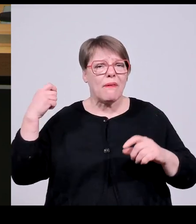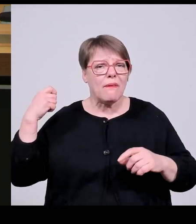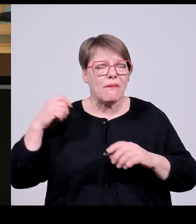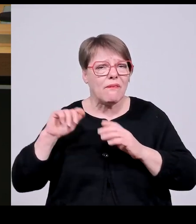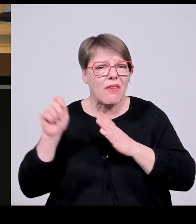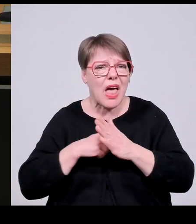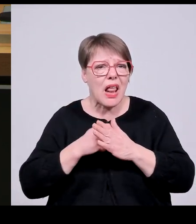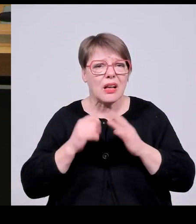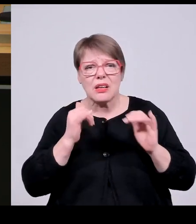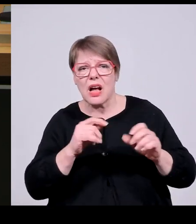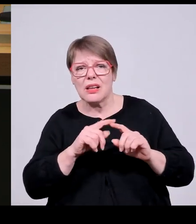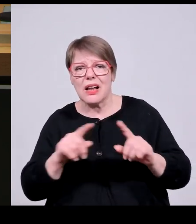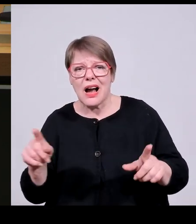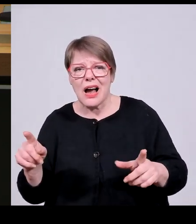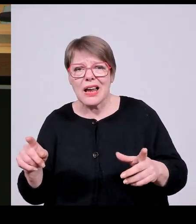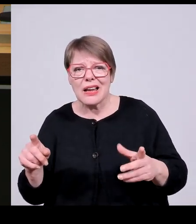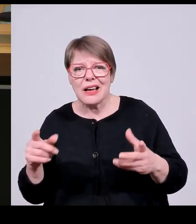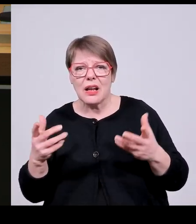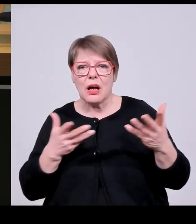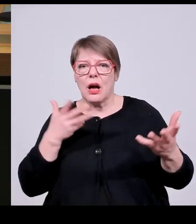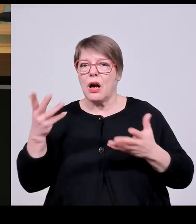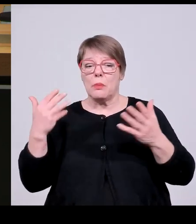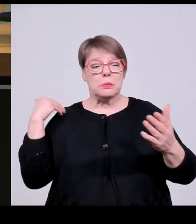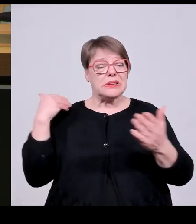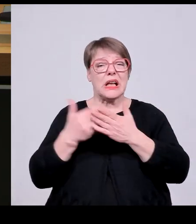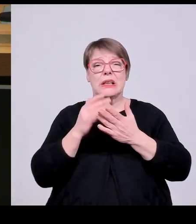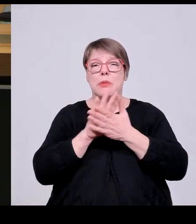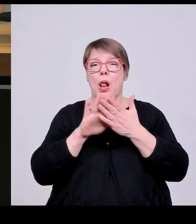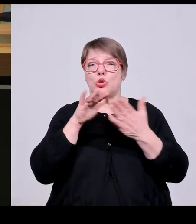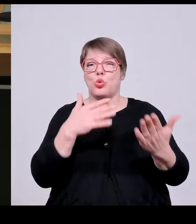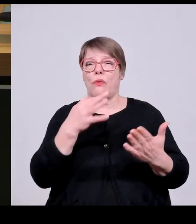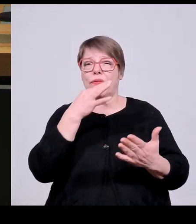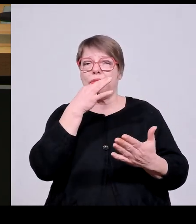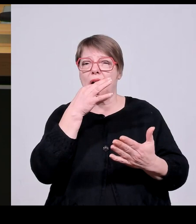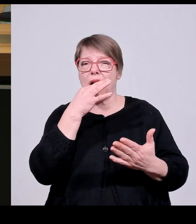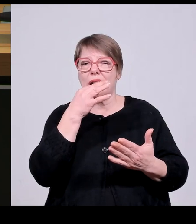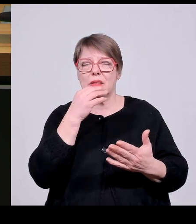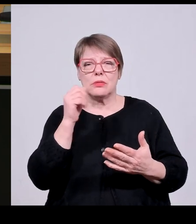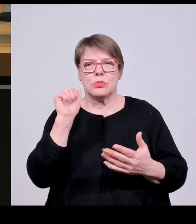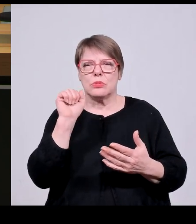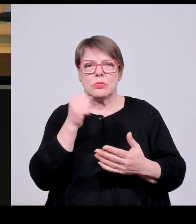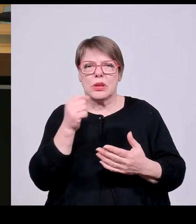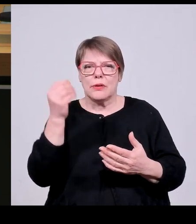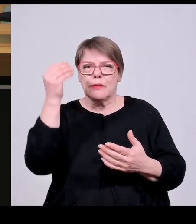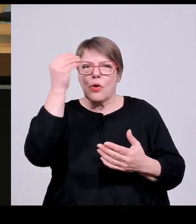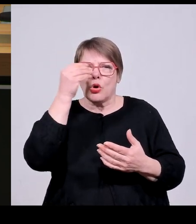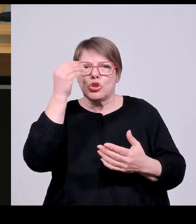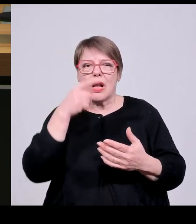es war der rot-rot-grüne Senat, der das zu verantworten hatte. Und das wollen wir auch immer wieder wiederholen, meine Damen und Herren!